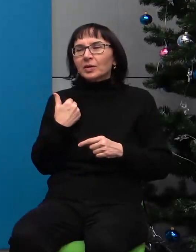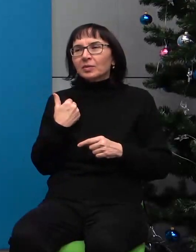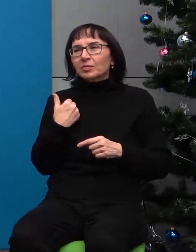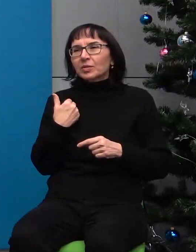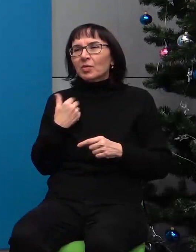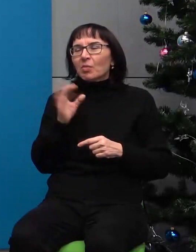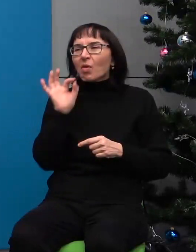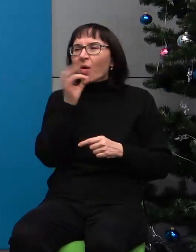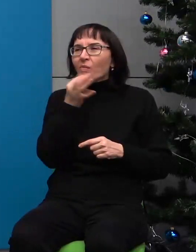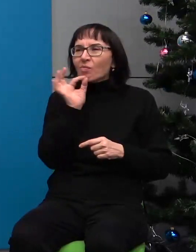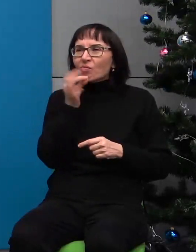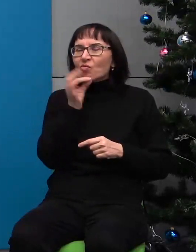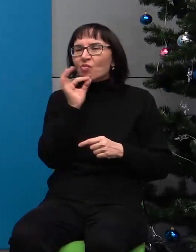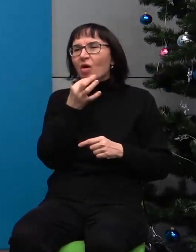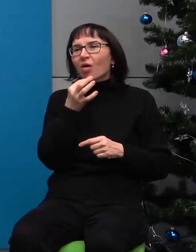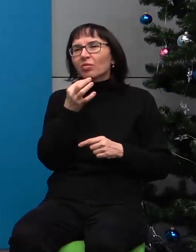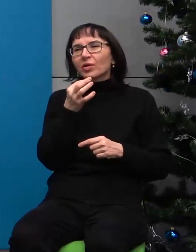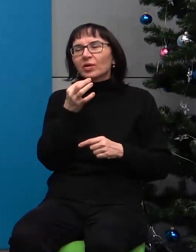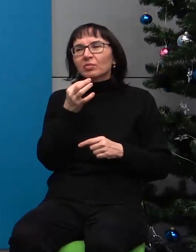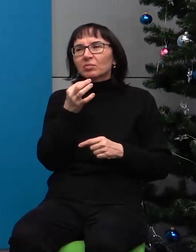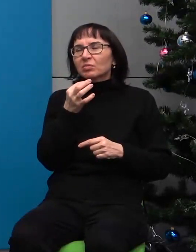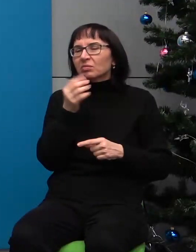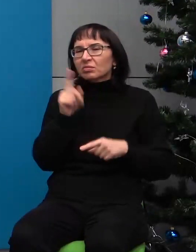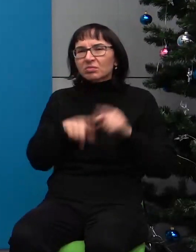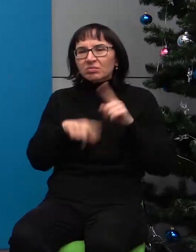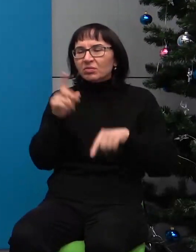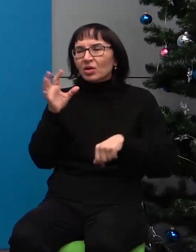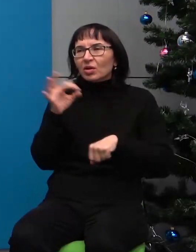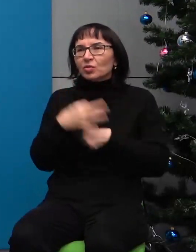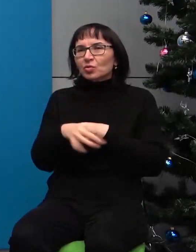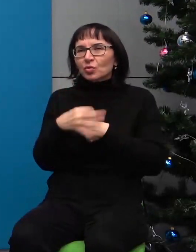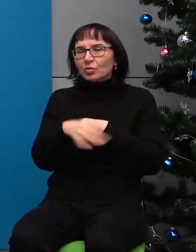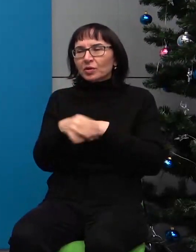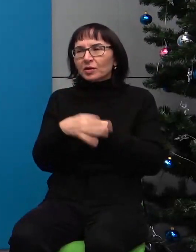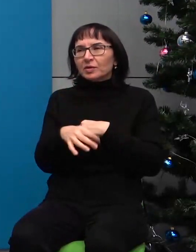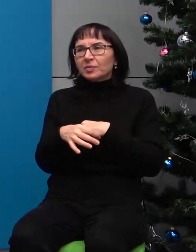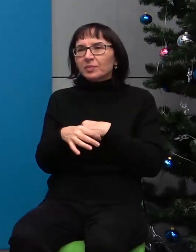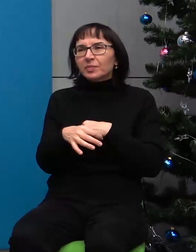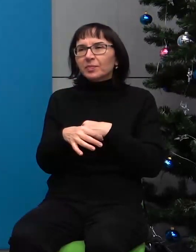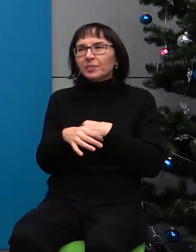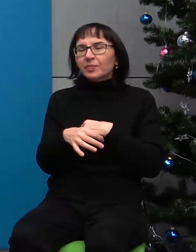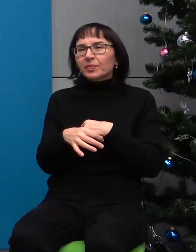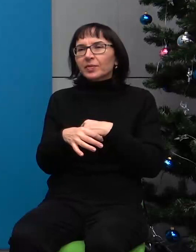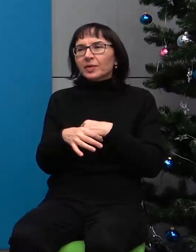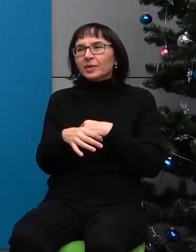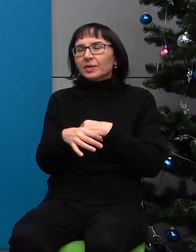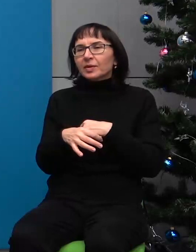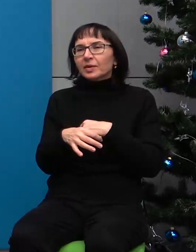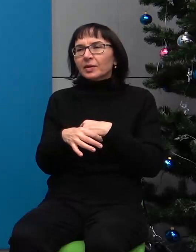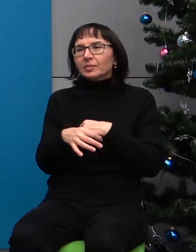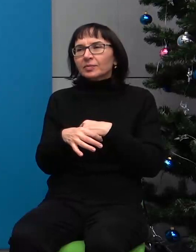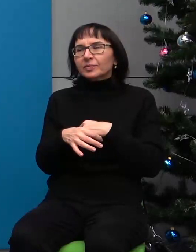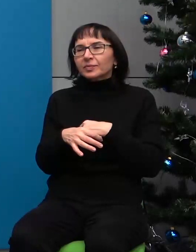takim typowym studentem po prostu, no niestety, odbijem się od na,